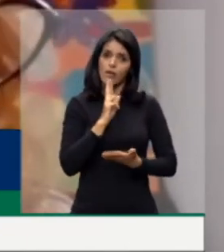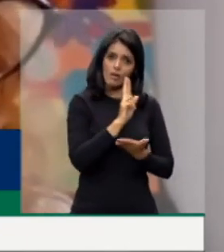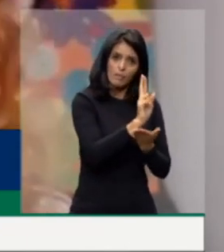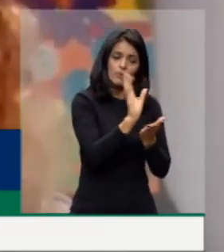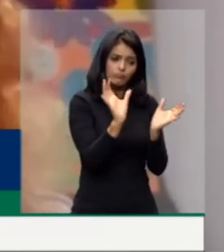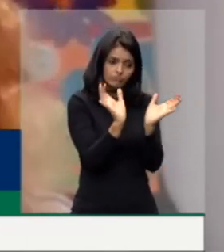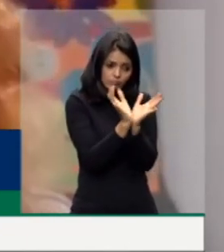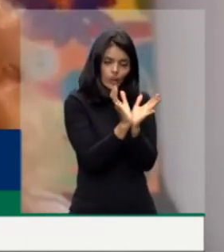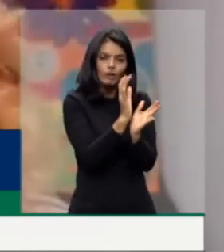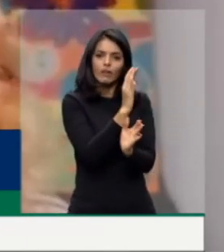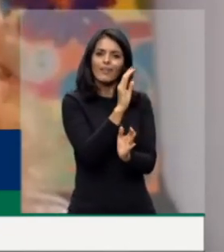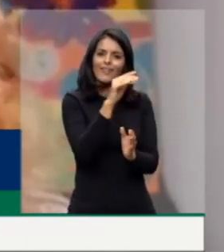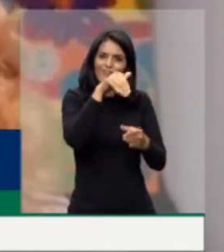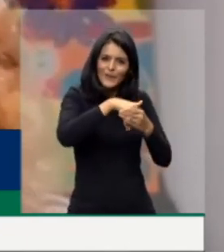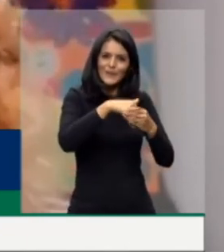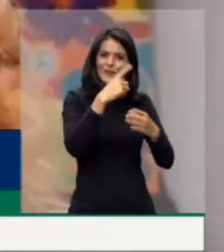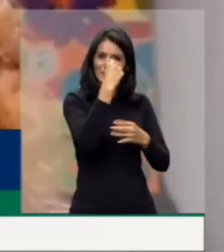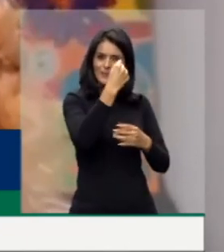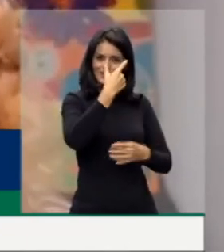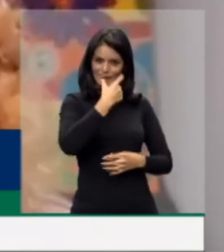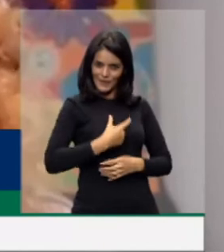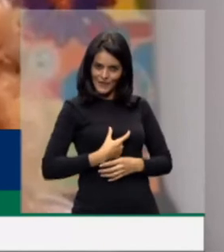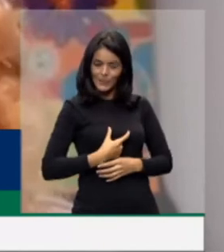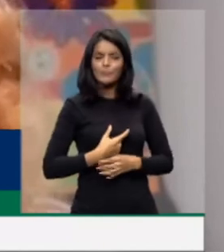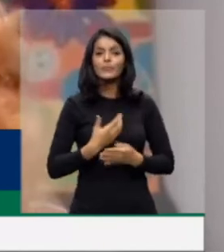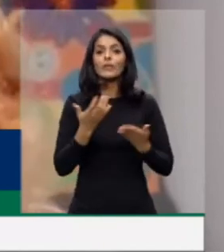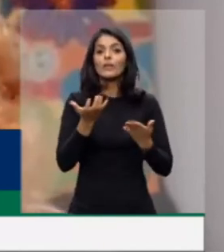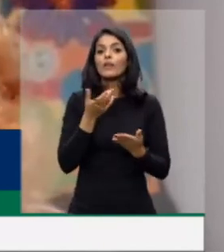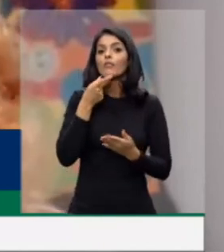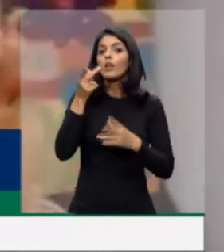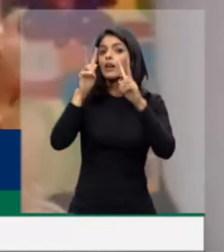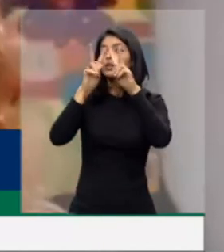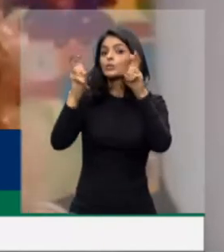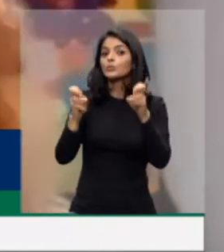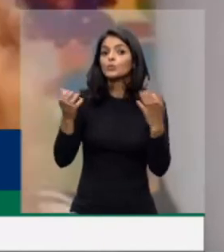PROFISSIONAL DE SAÚDE ,Z COMO CIDADÃE COMO REPRESENTANTE DE UMA PARTE, DOS ELEITORES DESSE